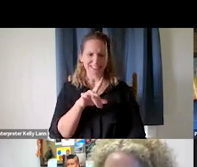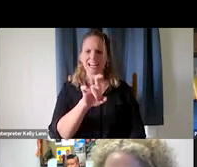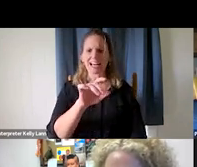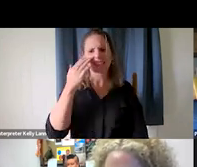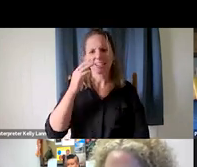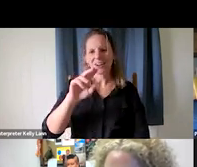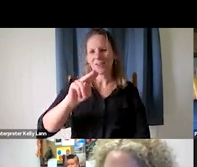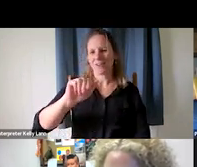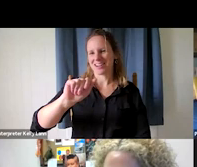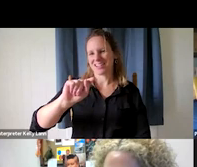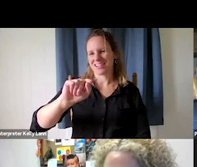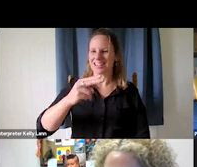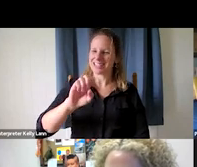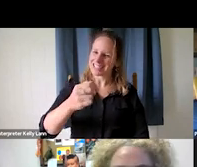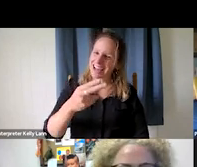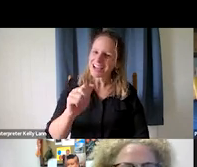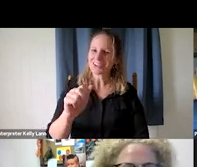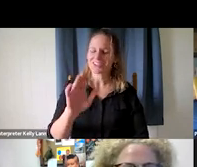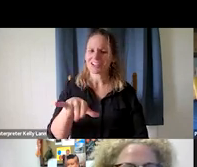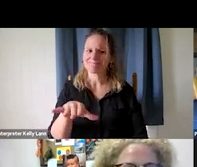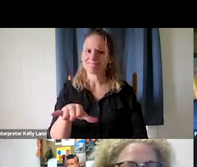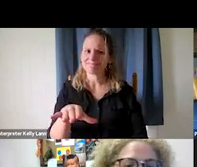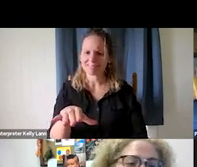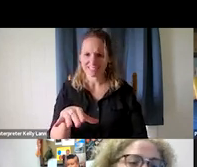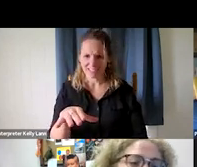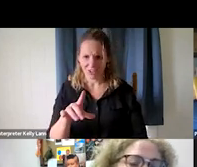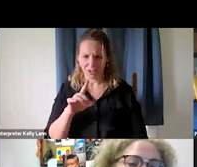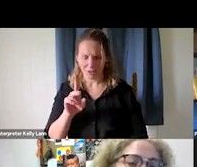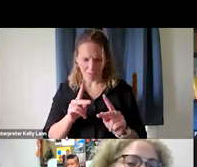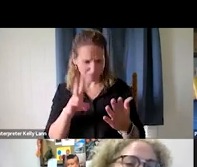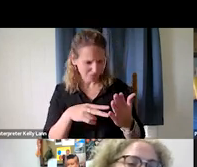"¿Les gustan estas cosas que escribo?" He escrito de todo.